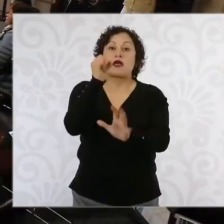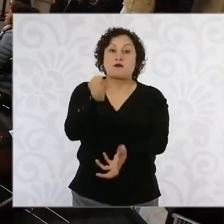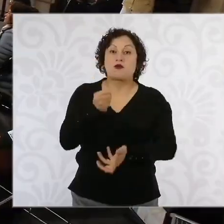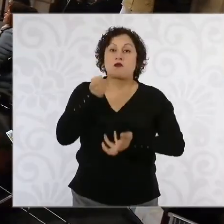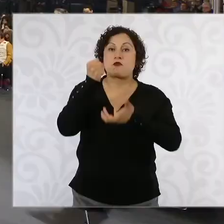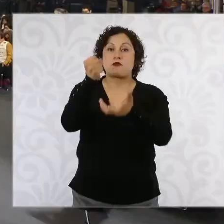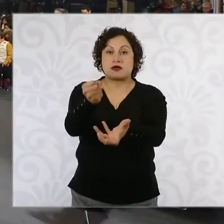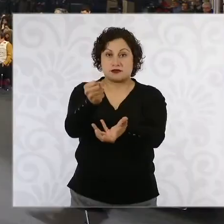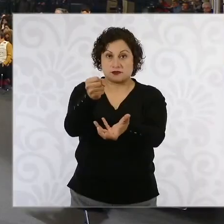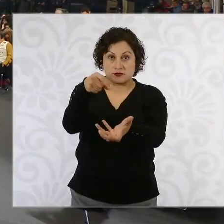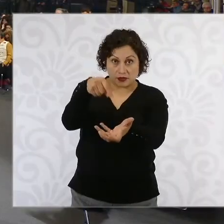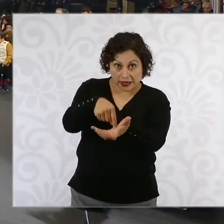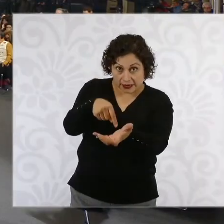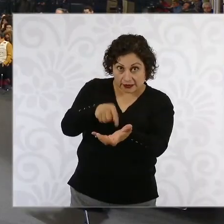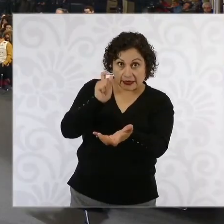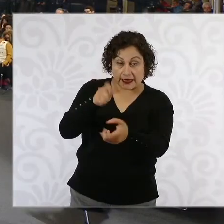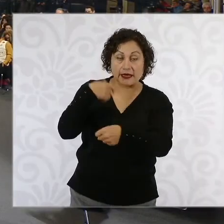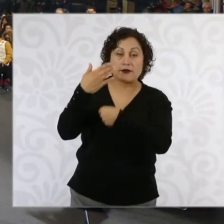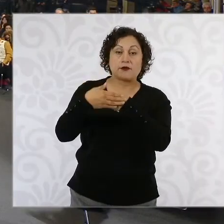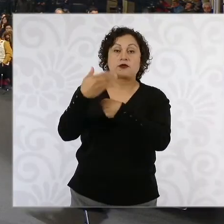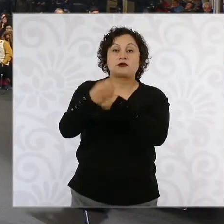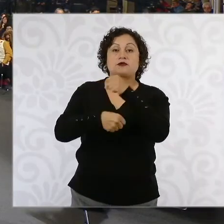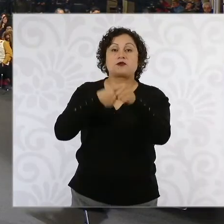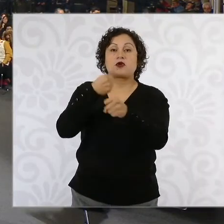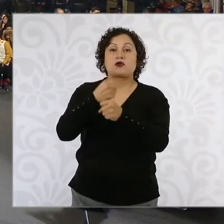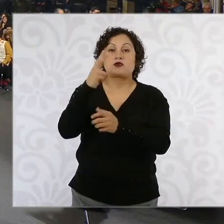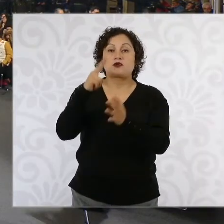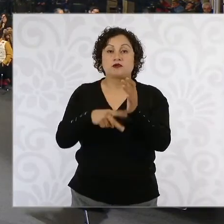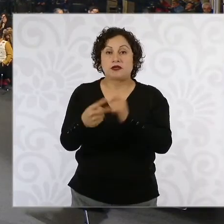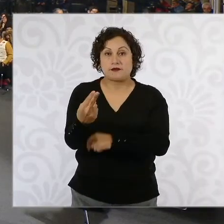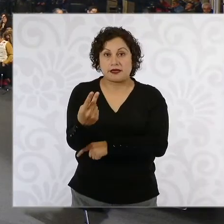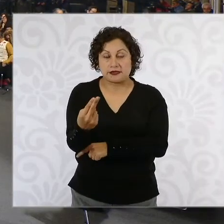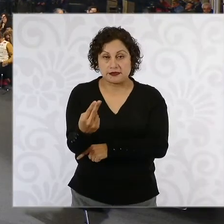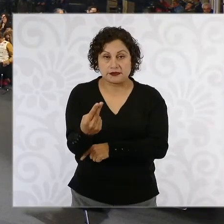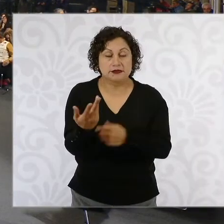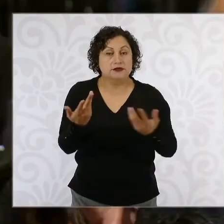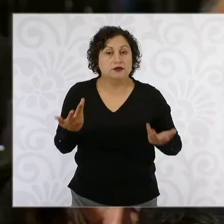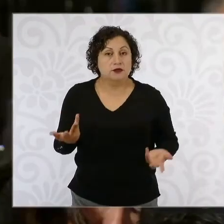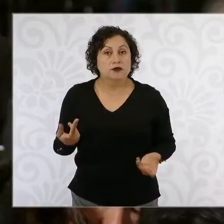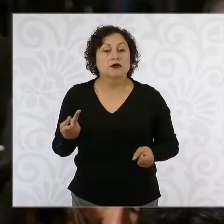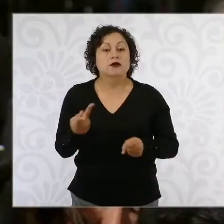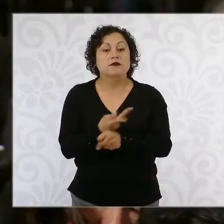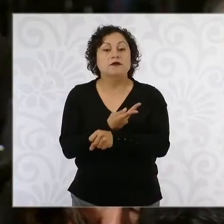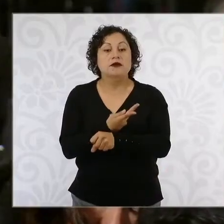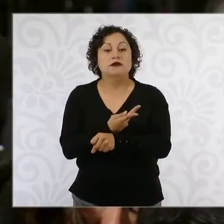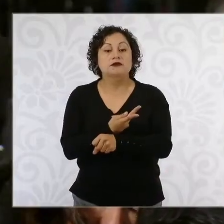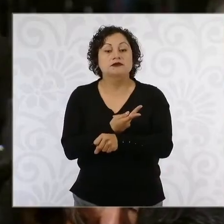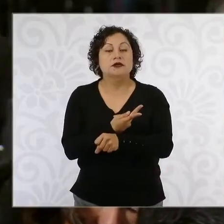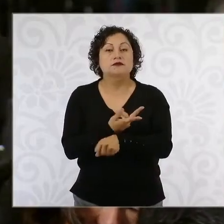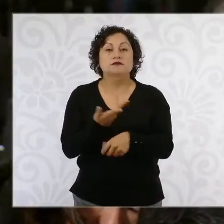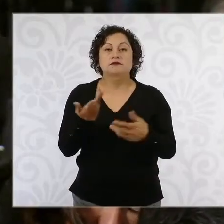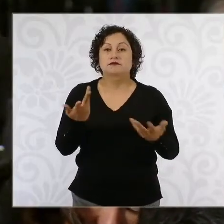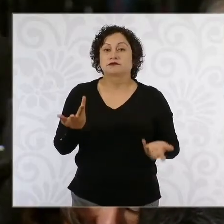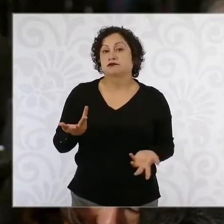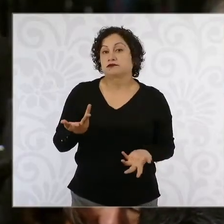de la federación 2025 cuando es preciso que no se sigan o que se cuiden los los recursos